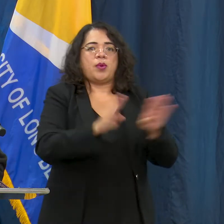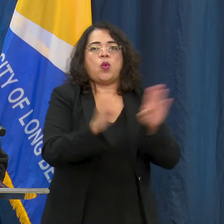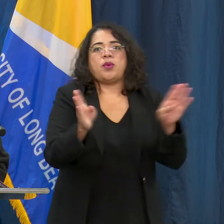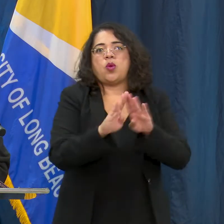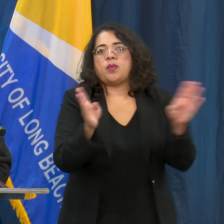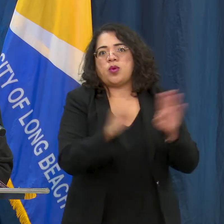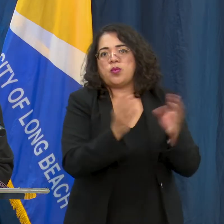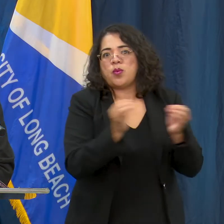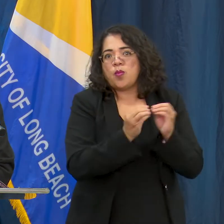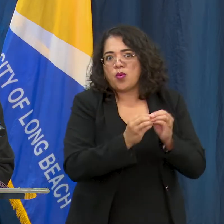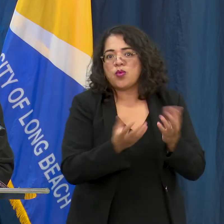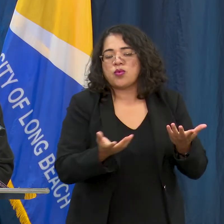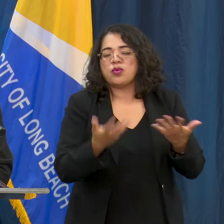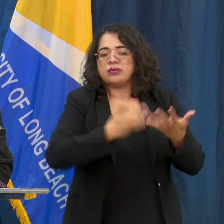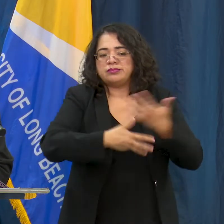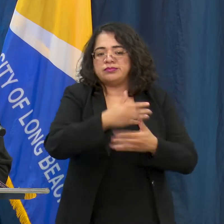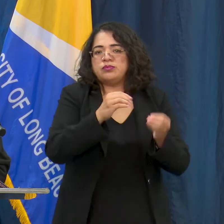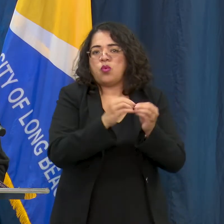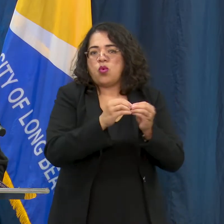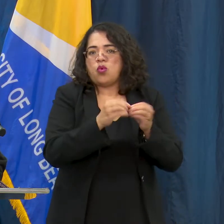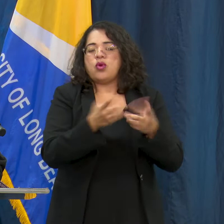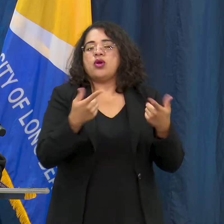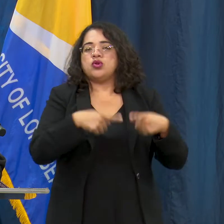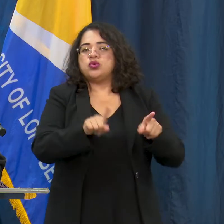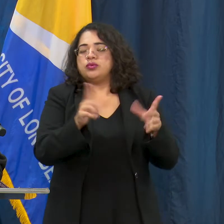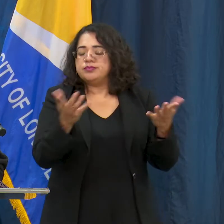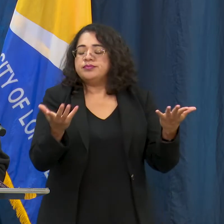que el coronavirus clara meant a continue apropos ando se en nuestra